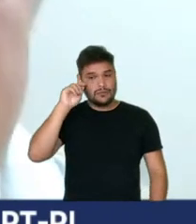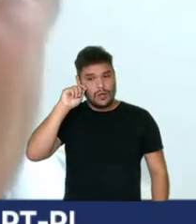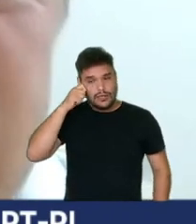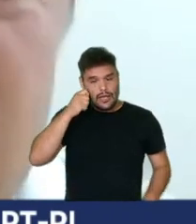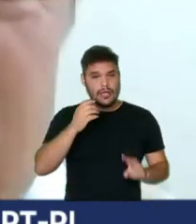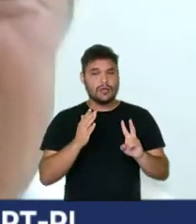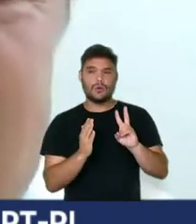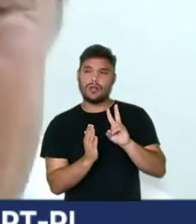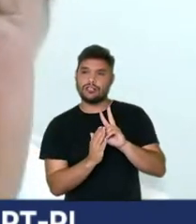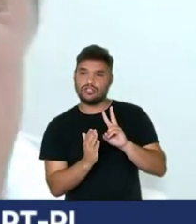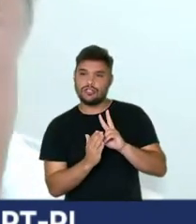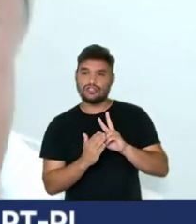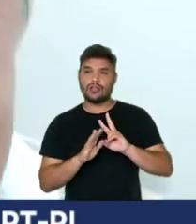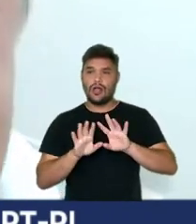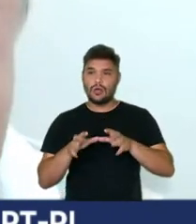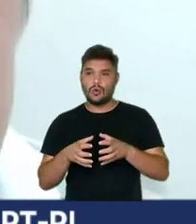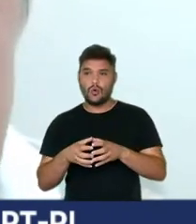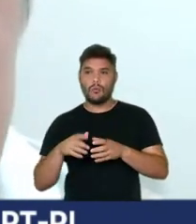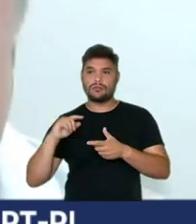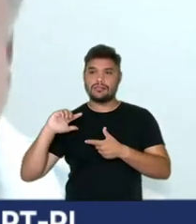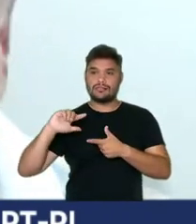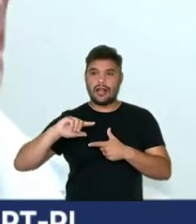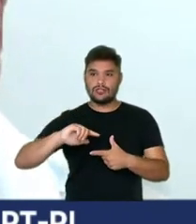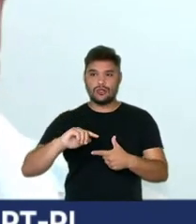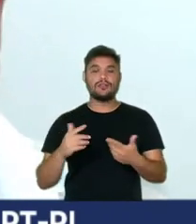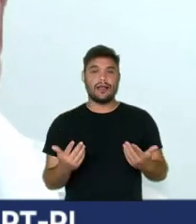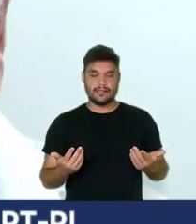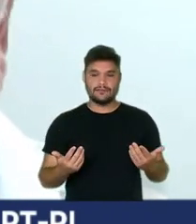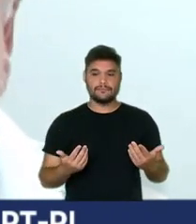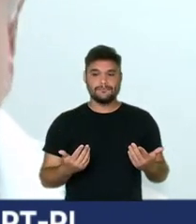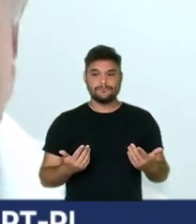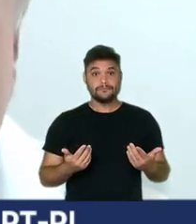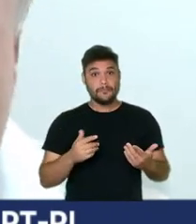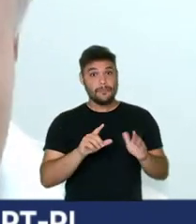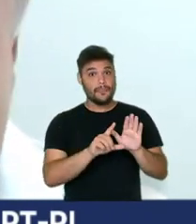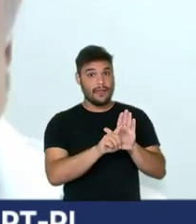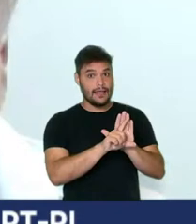PROCUREM INCENTIVAR A MAIOR PARTICIPAÇÃO DAS MULHERES, DOS NEGROS, INDÍGENAS, POPULAÇÕES TRADICIONAIS,